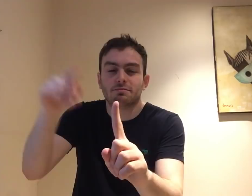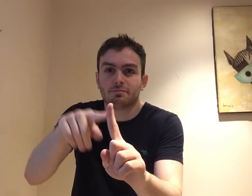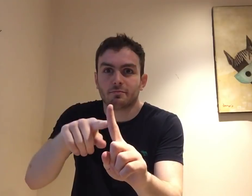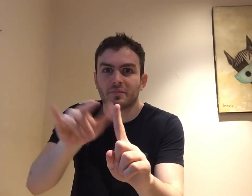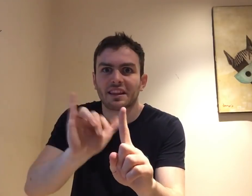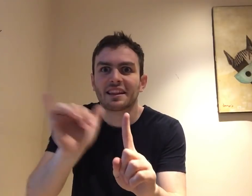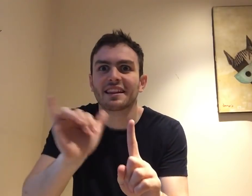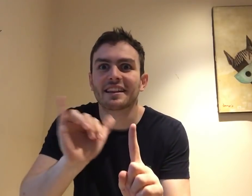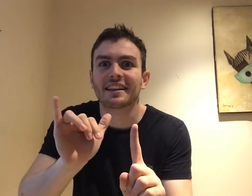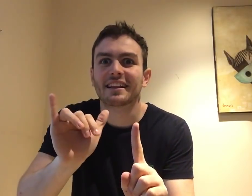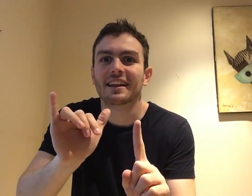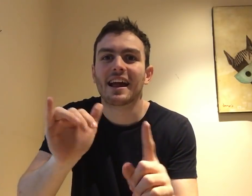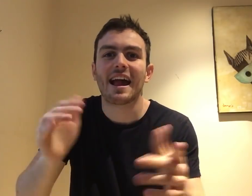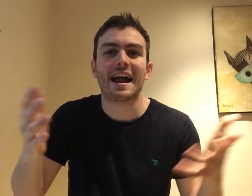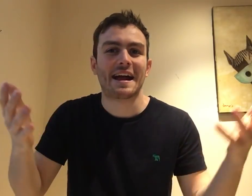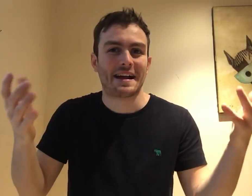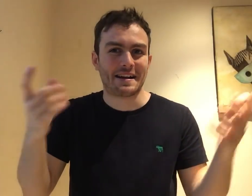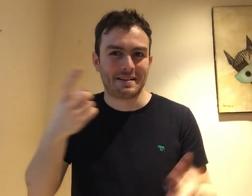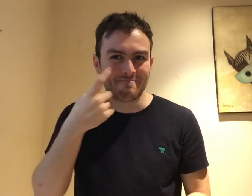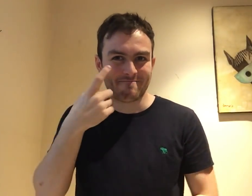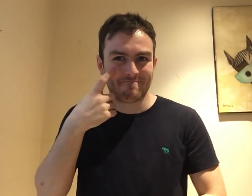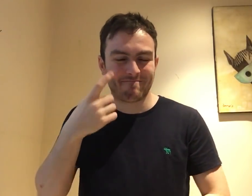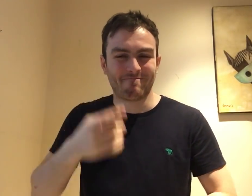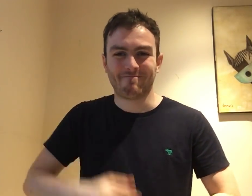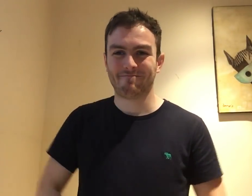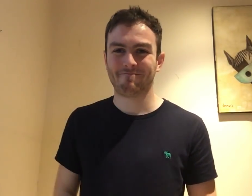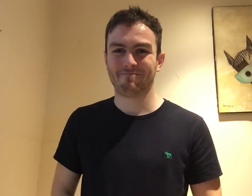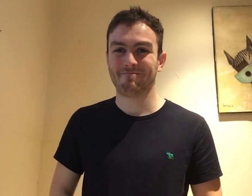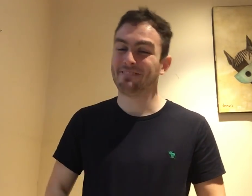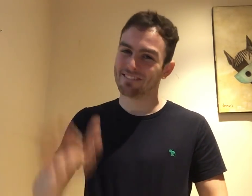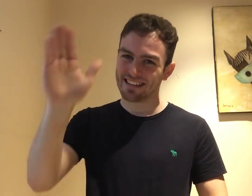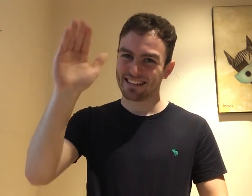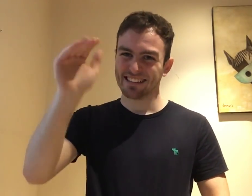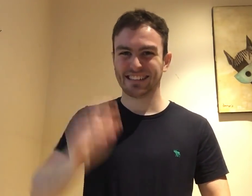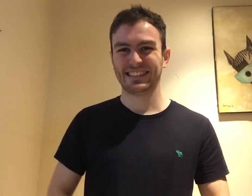Qui est-ce ? Vous le saurez très bientôt ! Merci pour votre écoute. À bientôt !